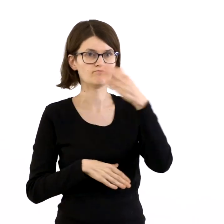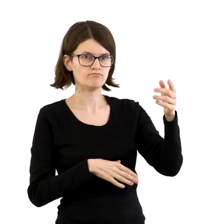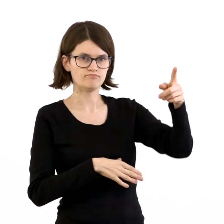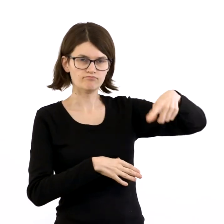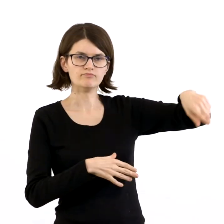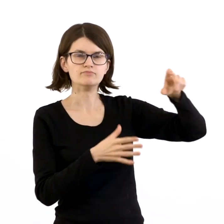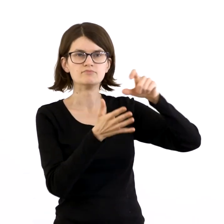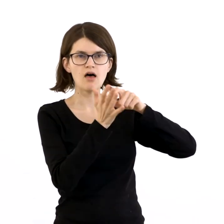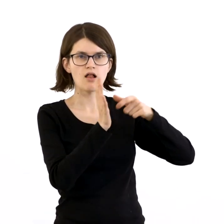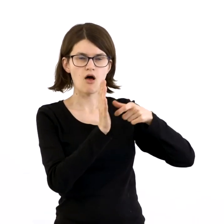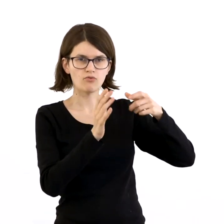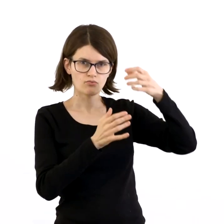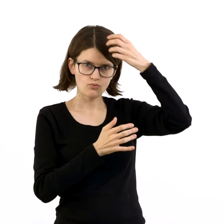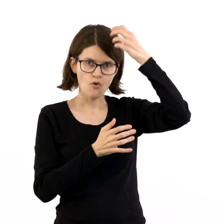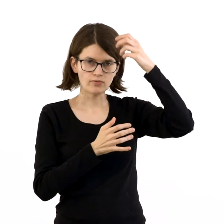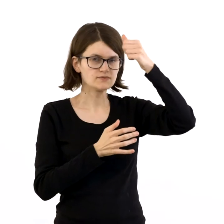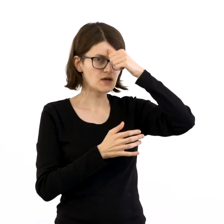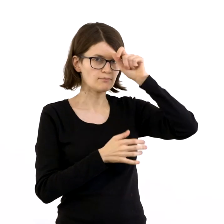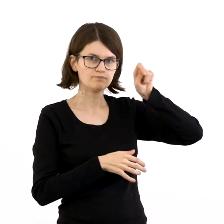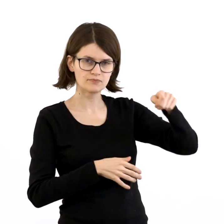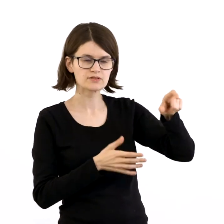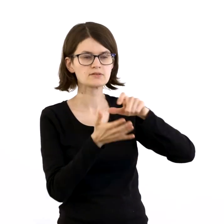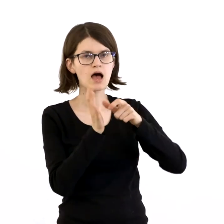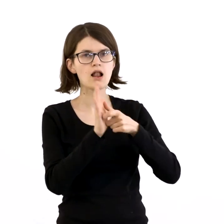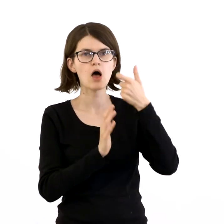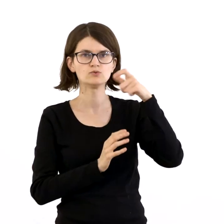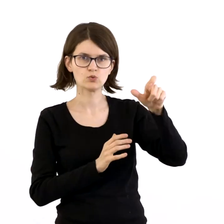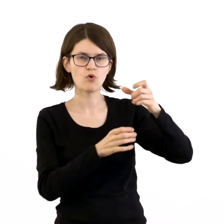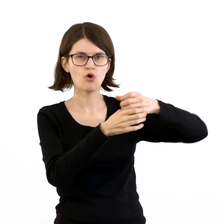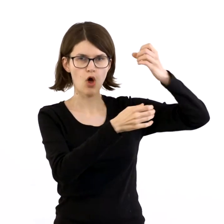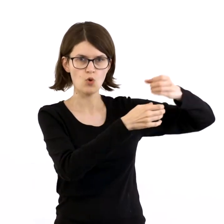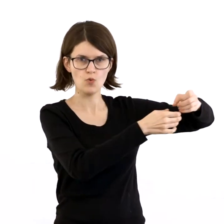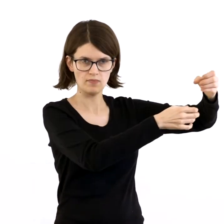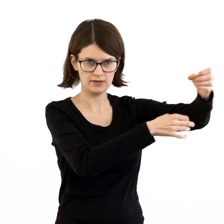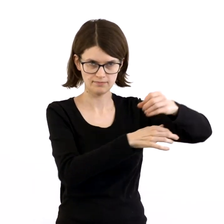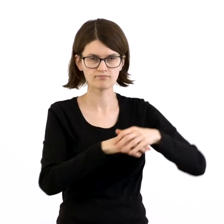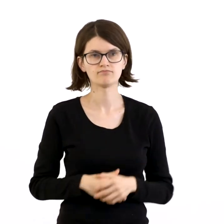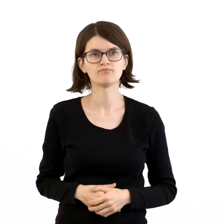Obok była sala tronowa zwaną Salą Stu Kolumn.